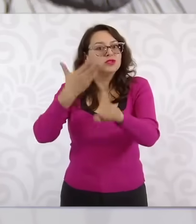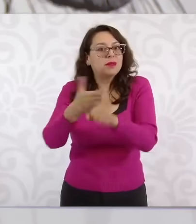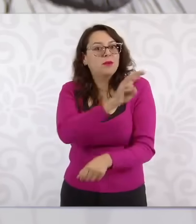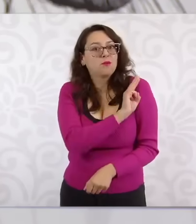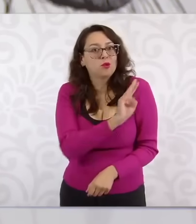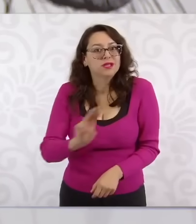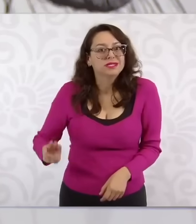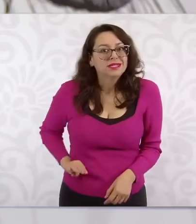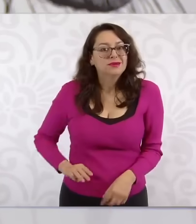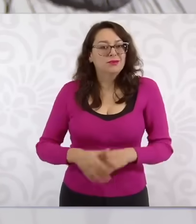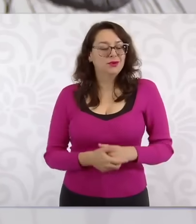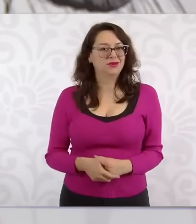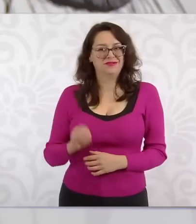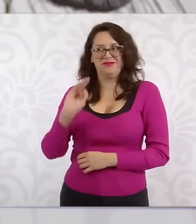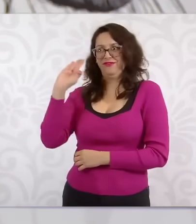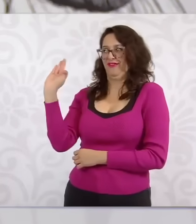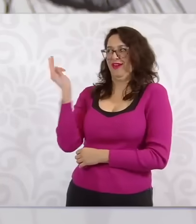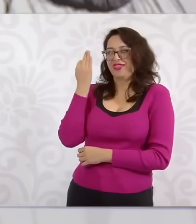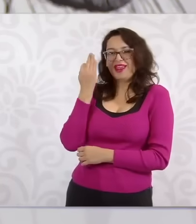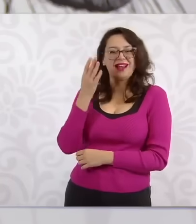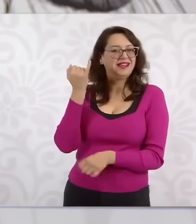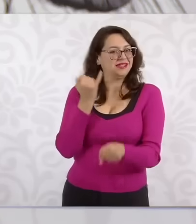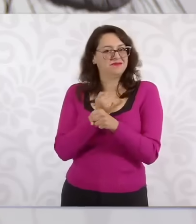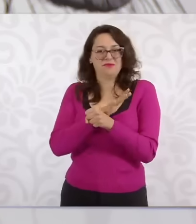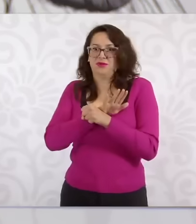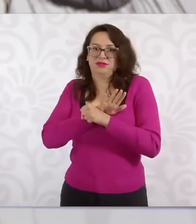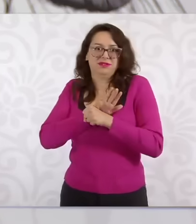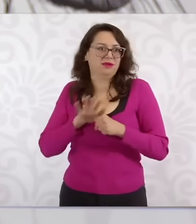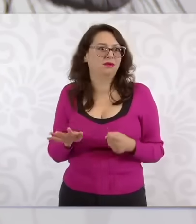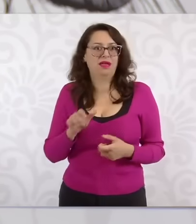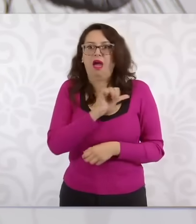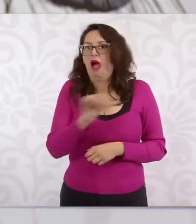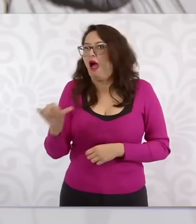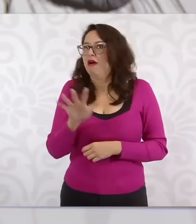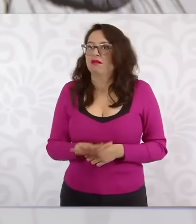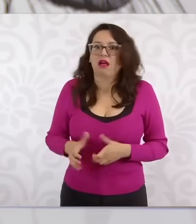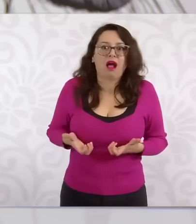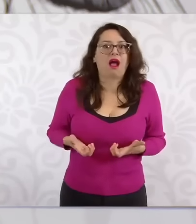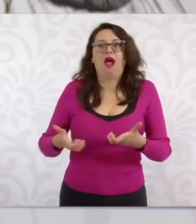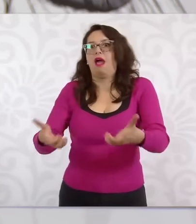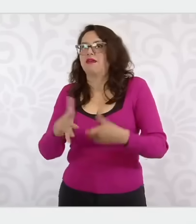ser pues la policía municipal quien atienda roboatrance, ¿no? Entonces, evidentemente hay